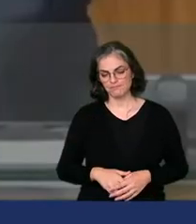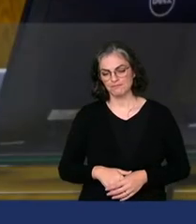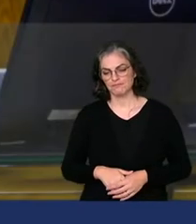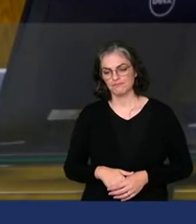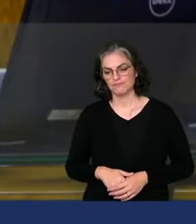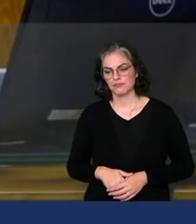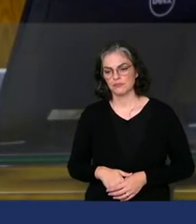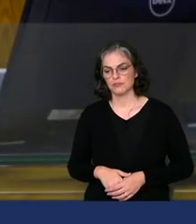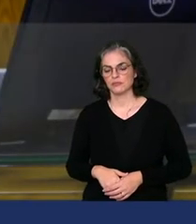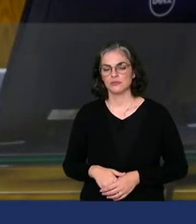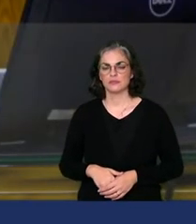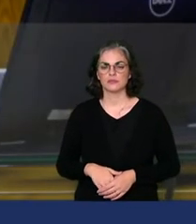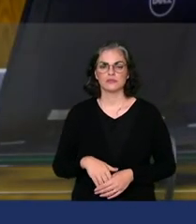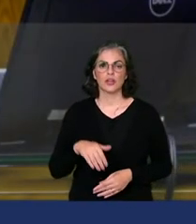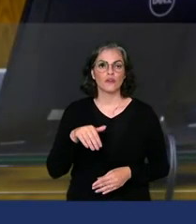MUITO -- OBRIGADO. [PRESIDENTE]: